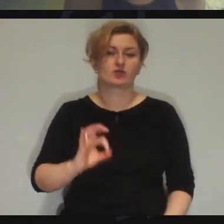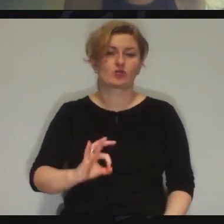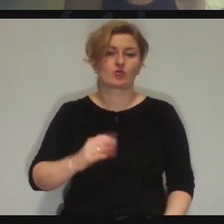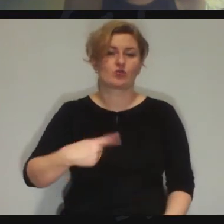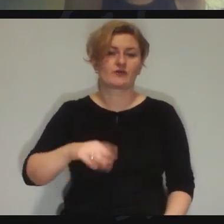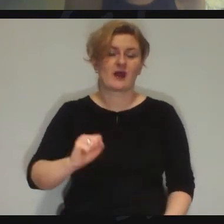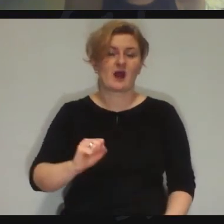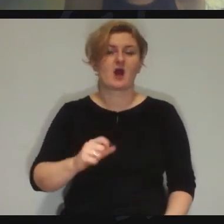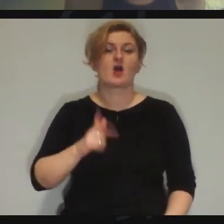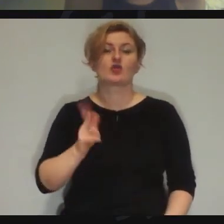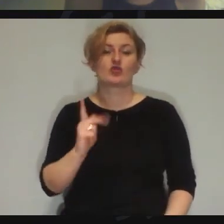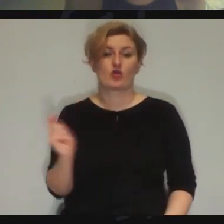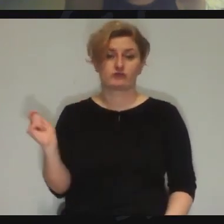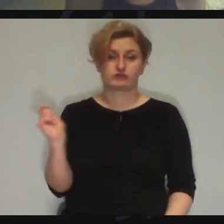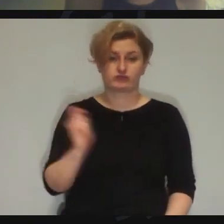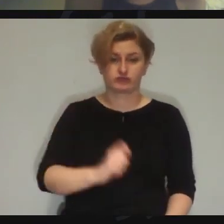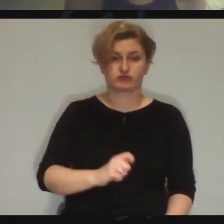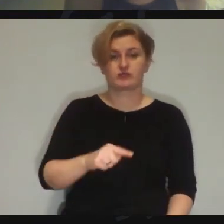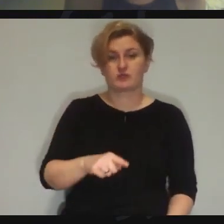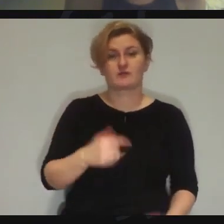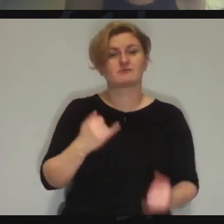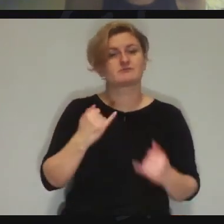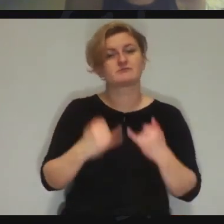Wtedy nie wszyscy mogą przyjechać.